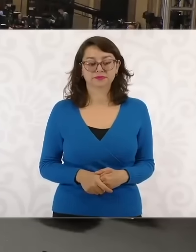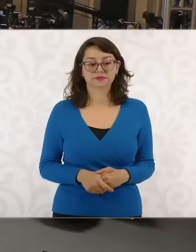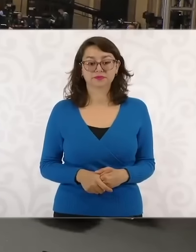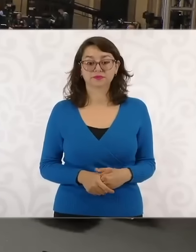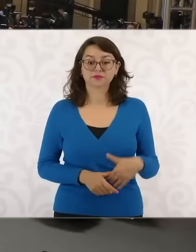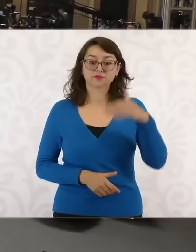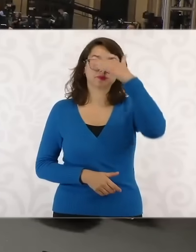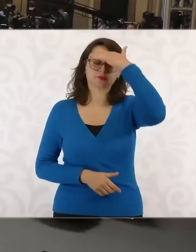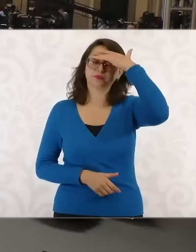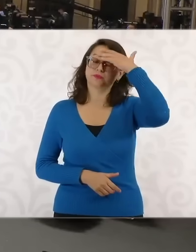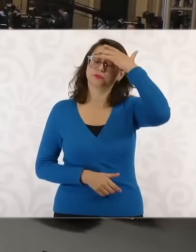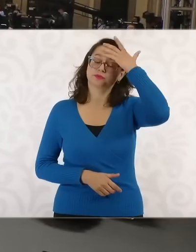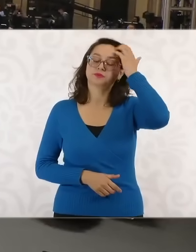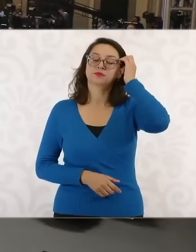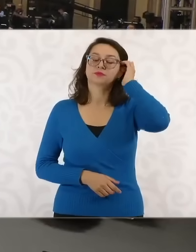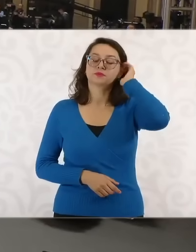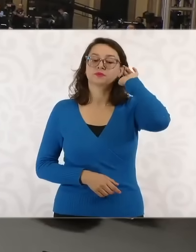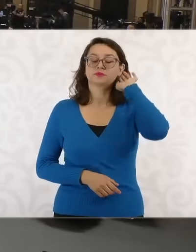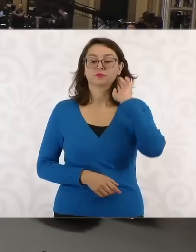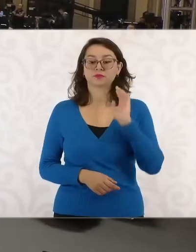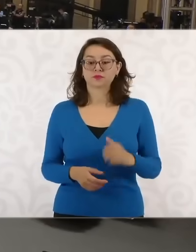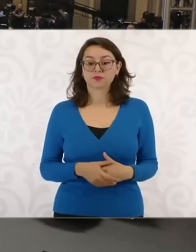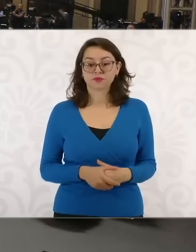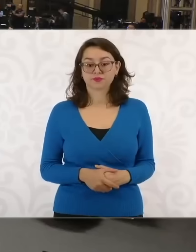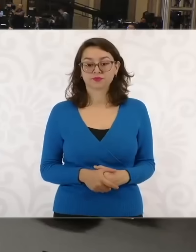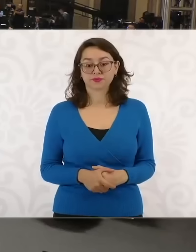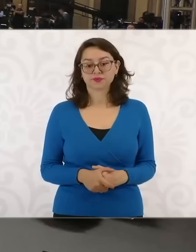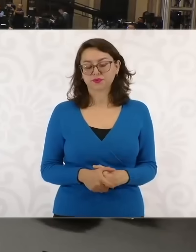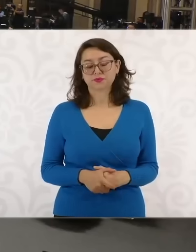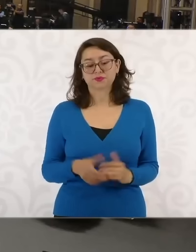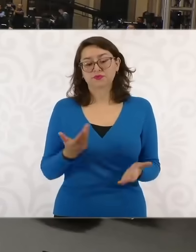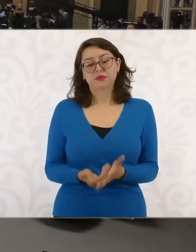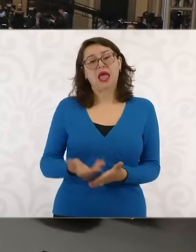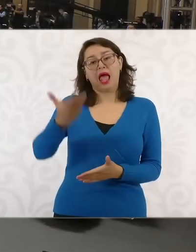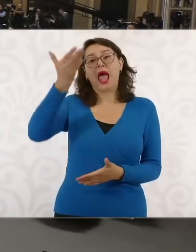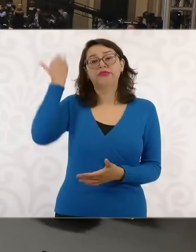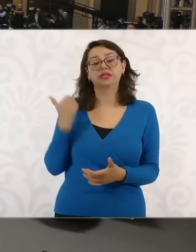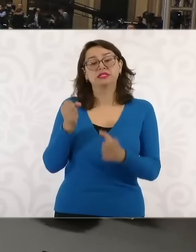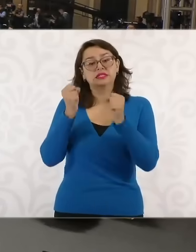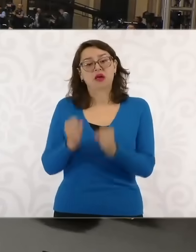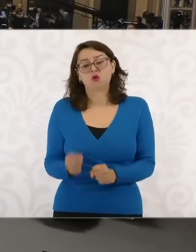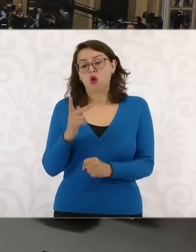es lo que pasaba antes con el famoso Seguro Popular y se contrataba uno o dos empresas